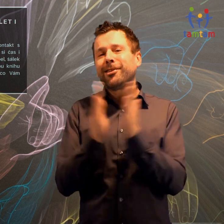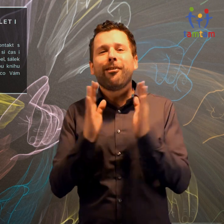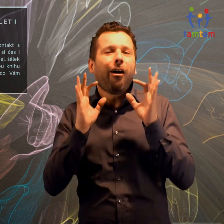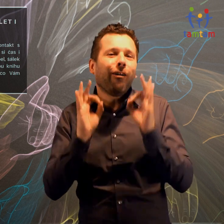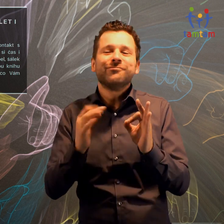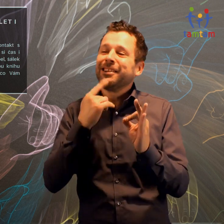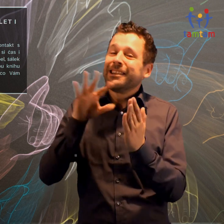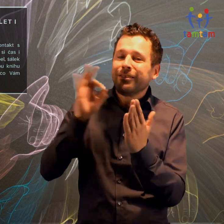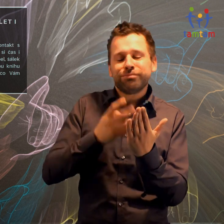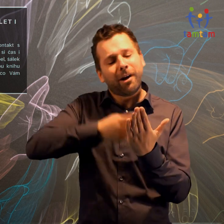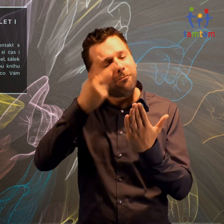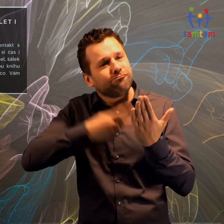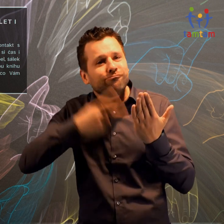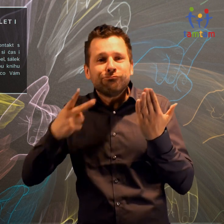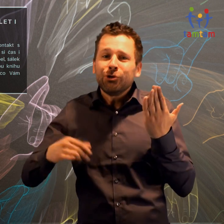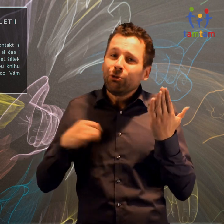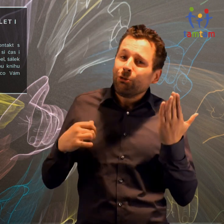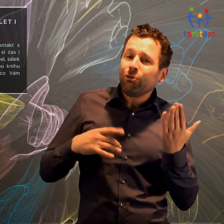Přečtěte si nějakou zajímavou knížku.